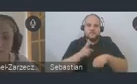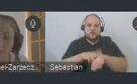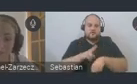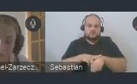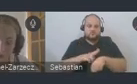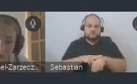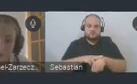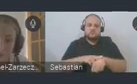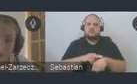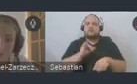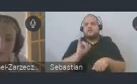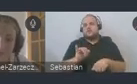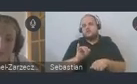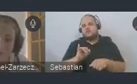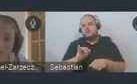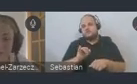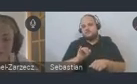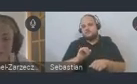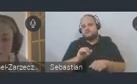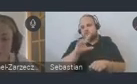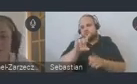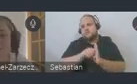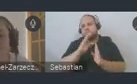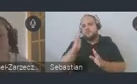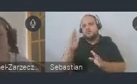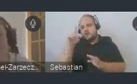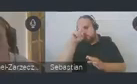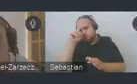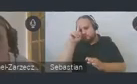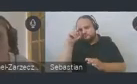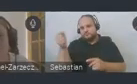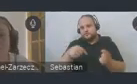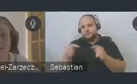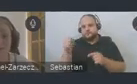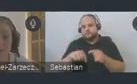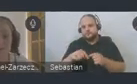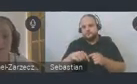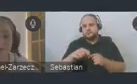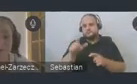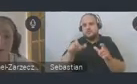I się okazywało, że do biblioteki do mnie przychodziły osoby z kursów